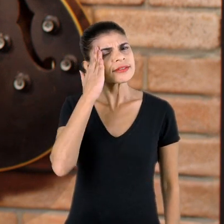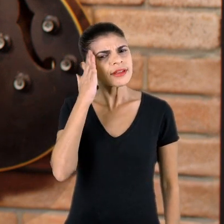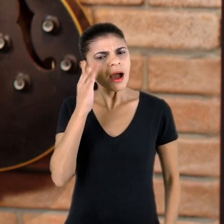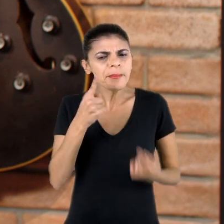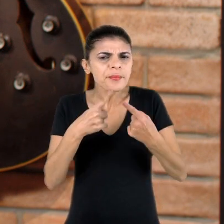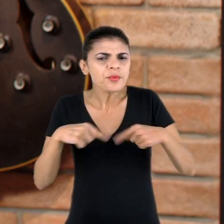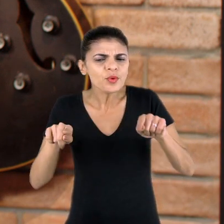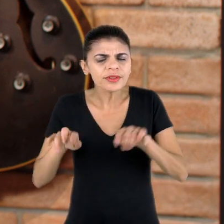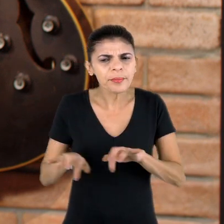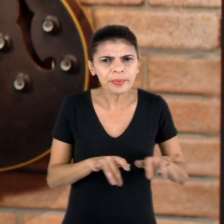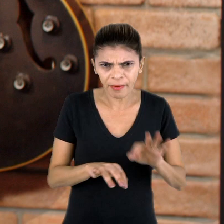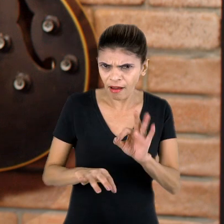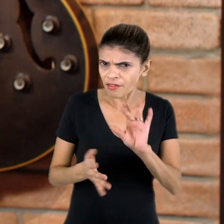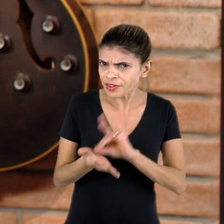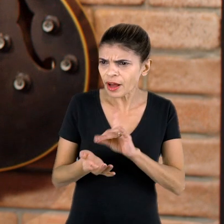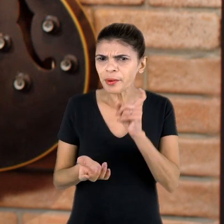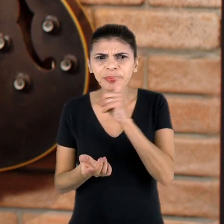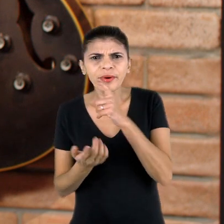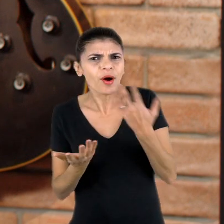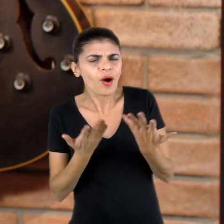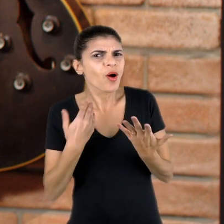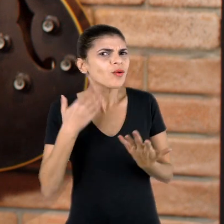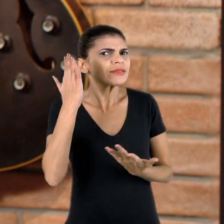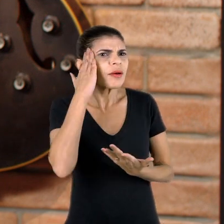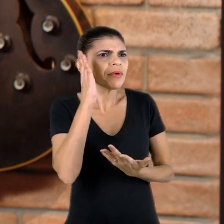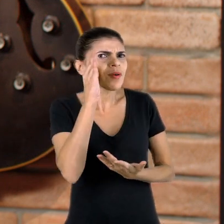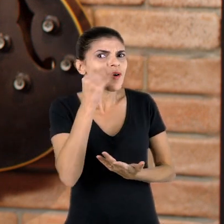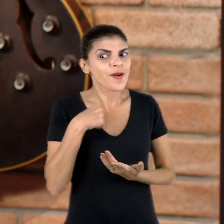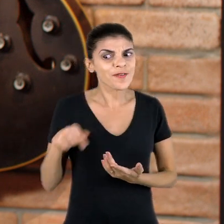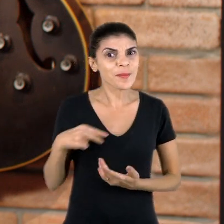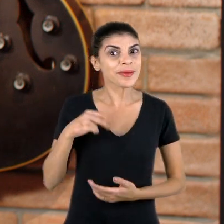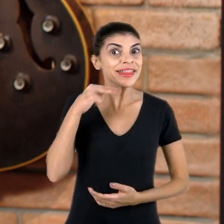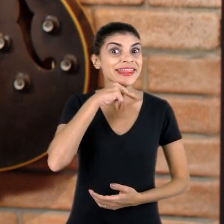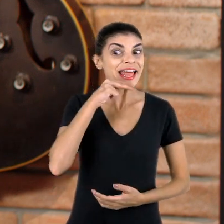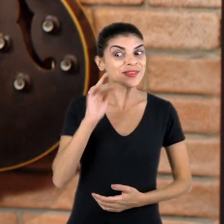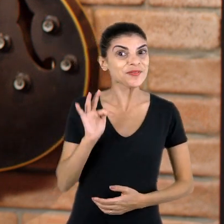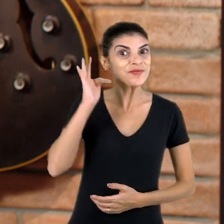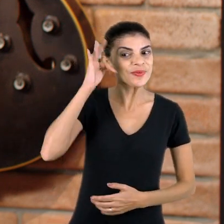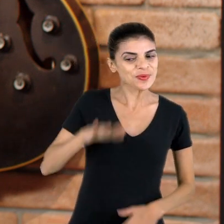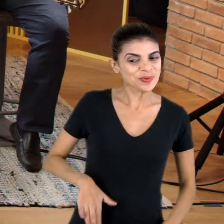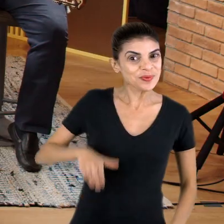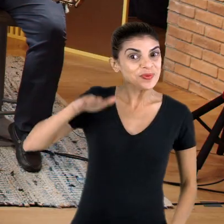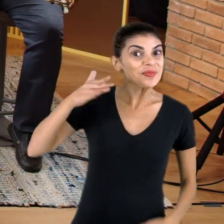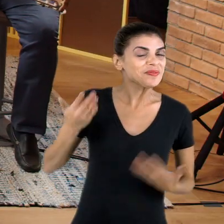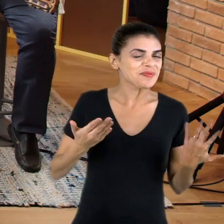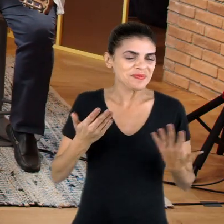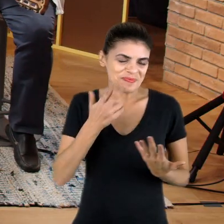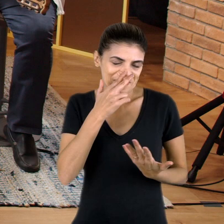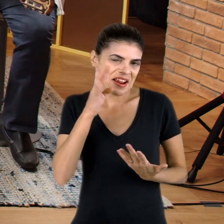Cara, como que é isso? Tô doido pra minha netinha fazer! Ela tem feito coisas legais, aliás. Aliás, ela tem arrasado!